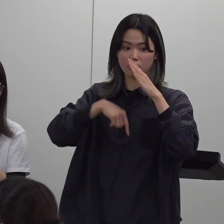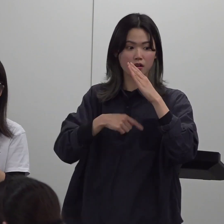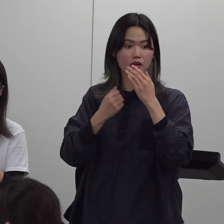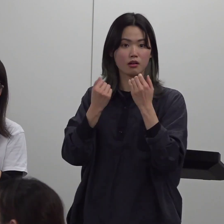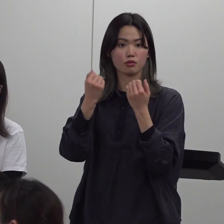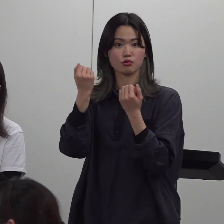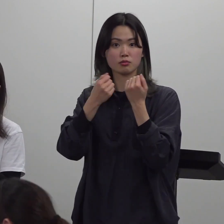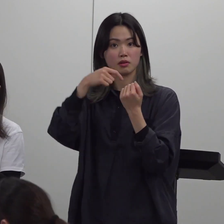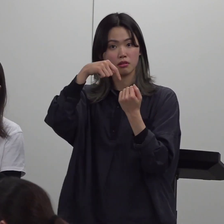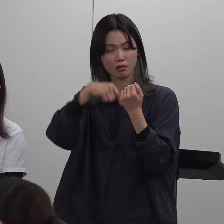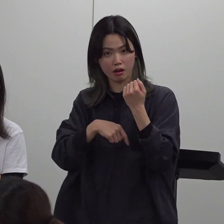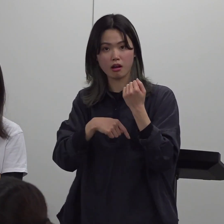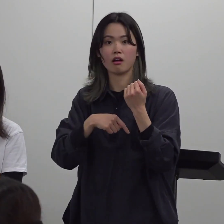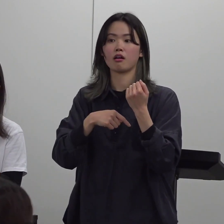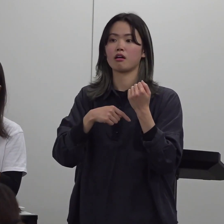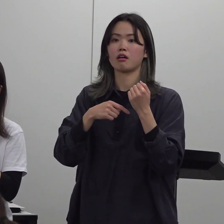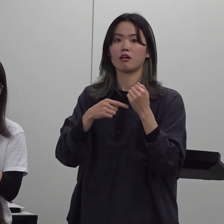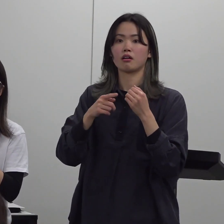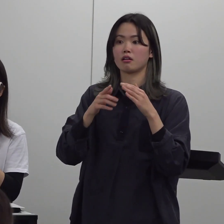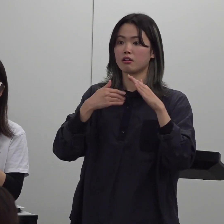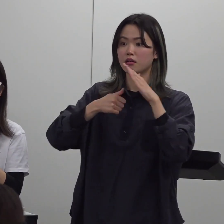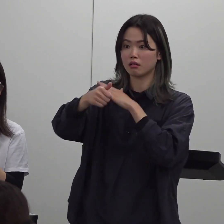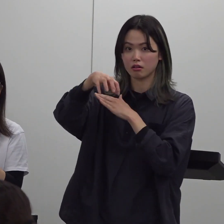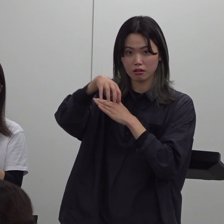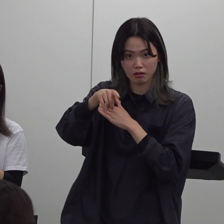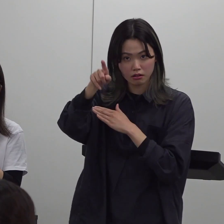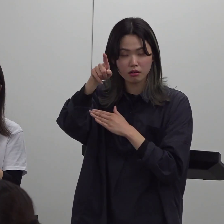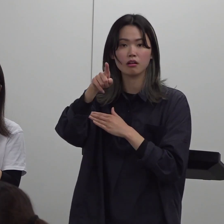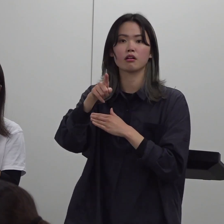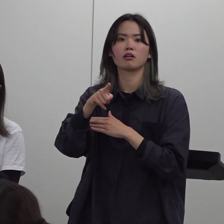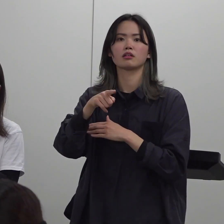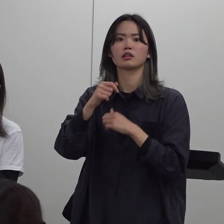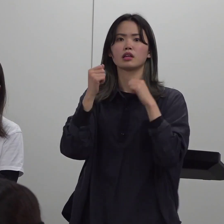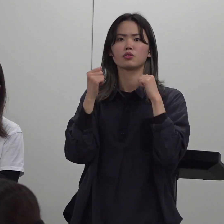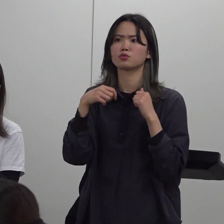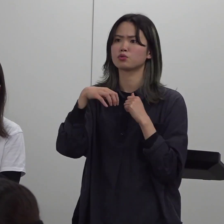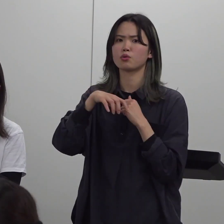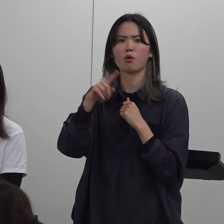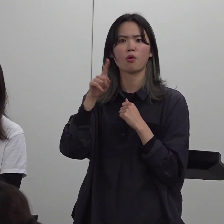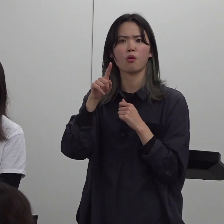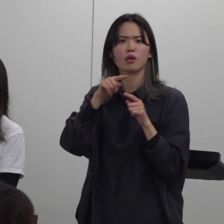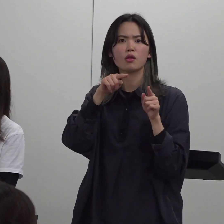外出先なのかどこにいるかでも変わってくると思いますけれども